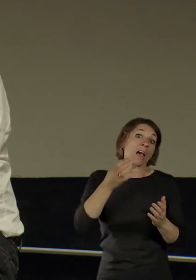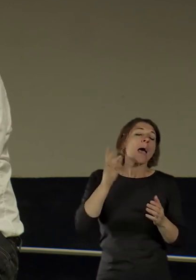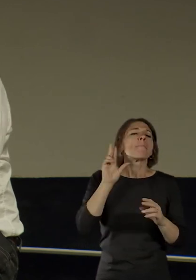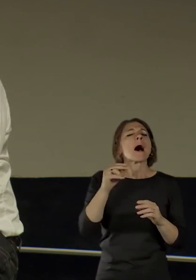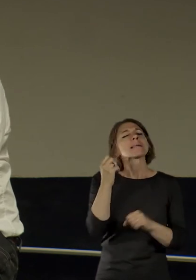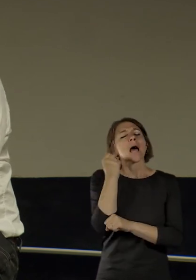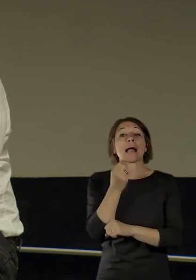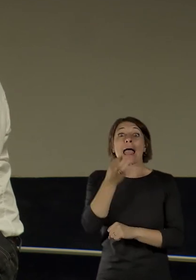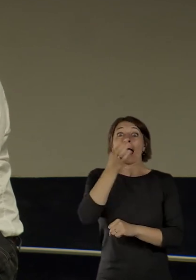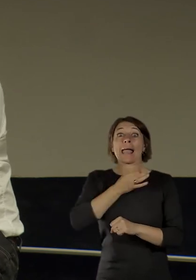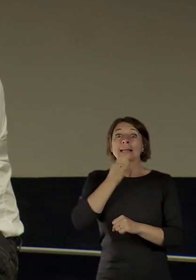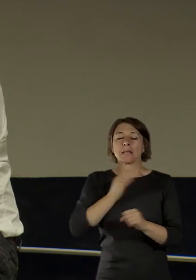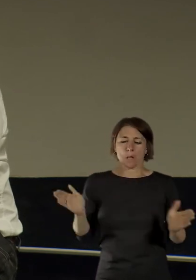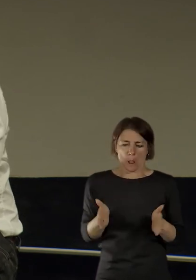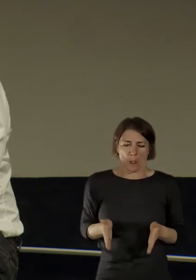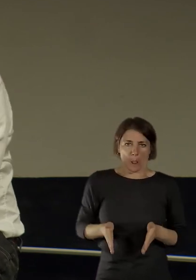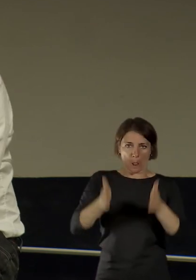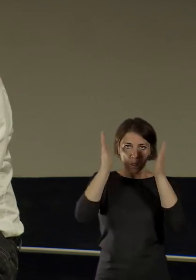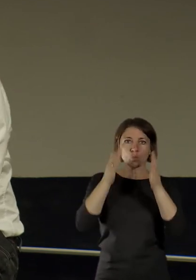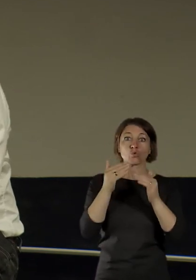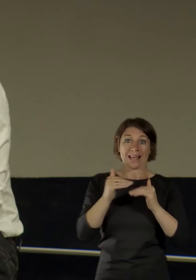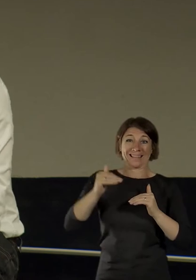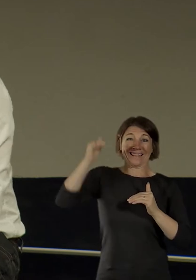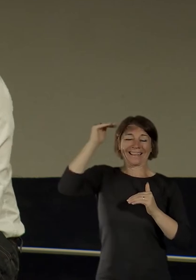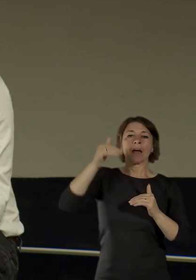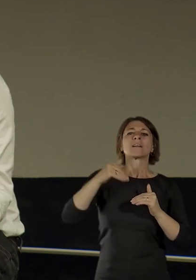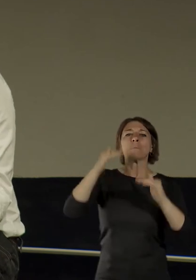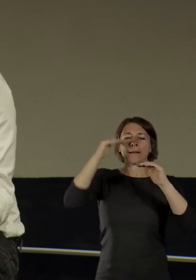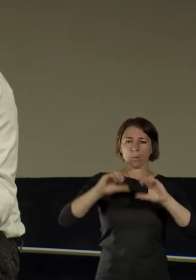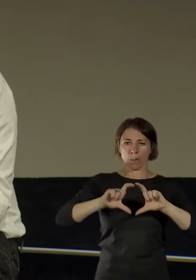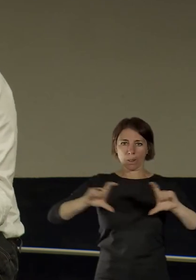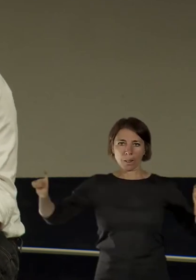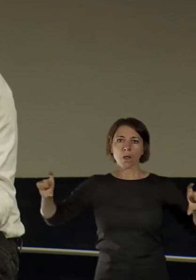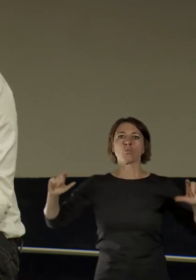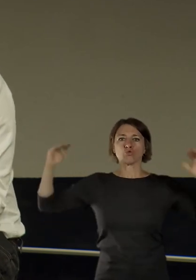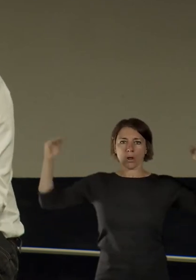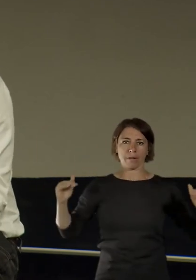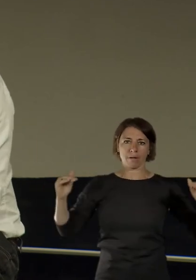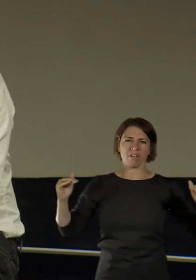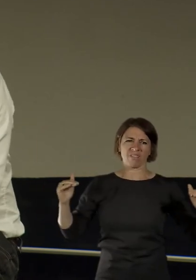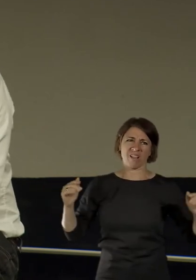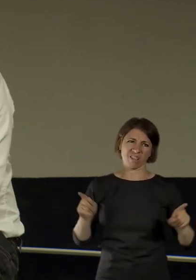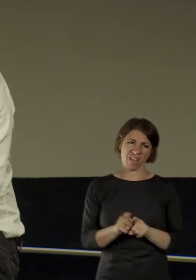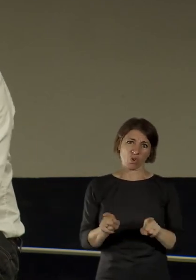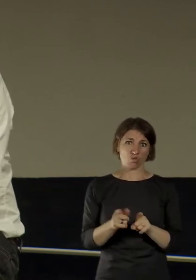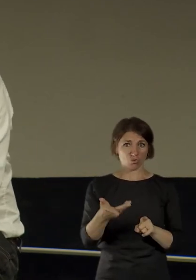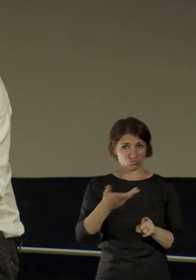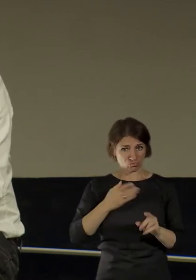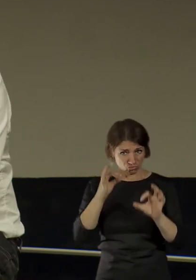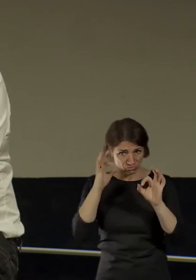A když to máš placaté, tak tam toho můžeš mít víc. Čili to je tak trošku regulace na nic, protože je to nepředvídatelné